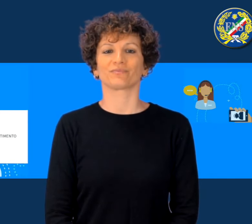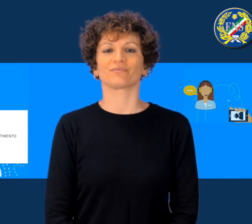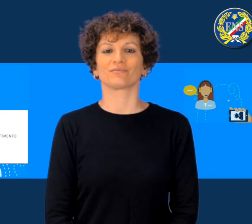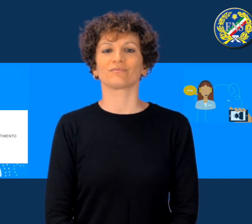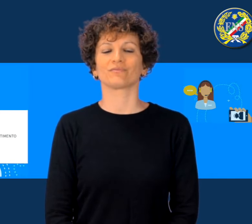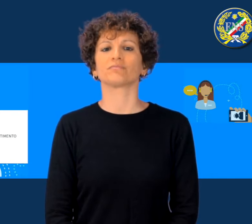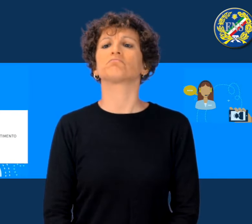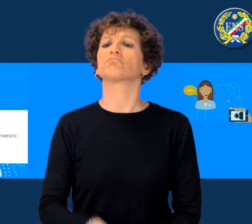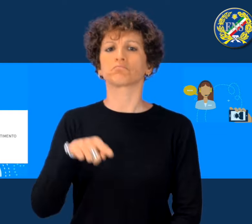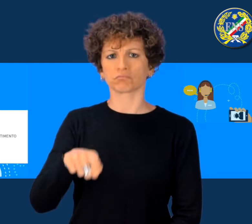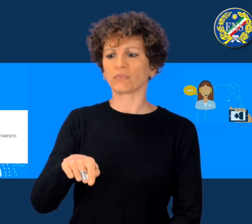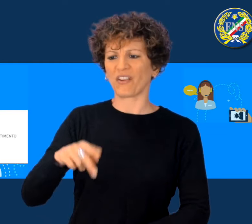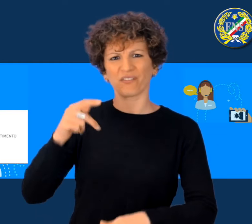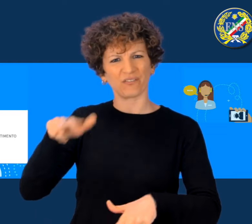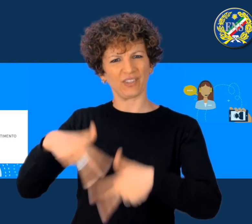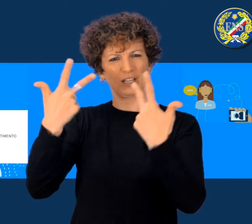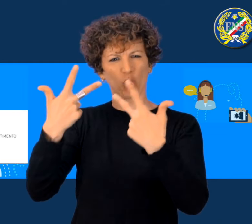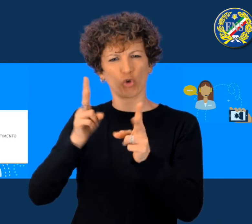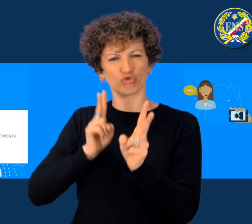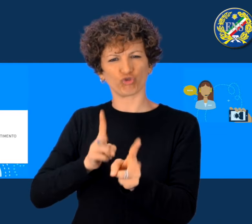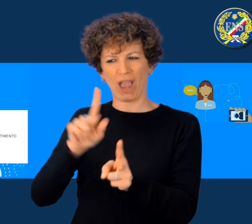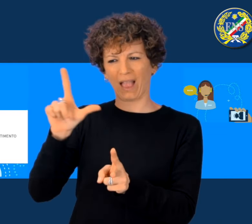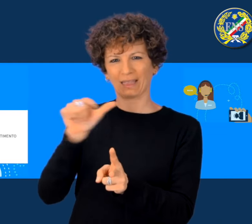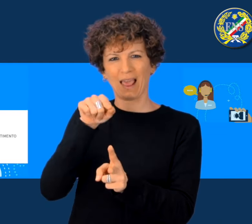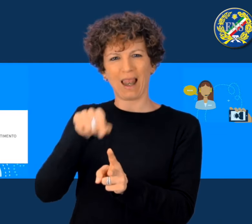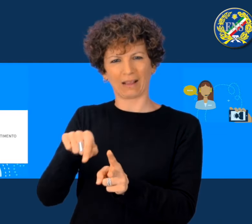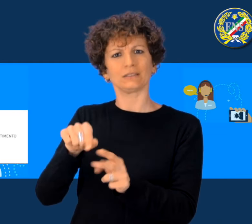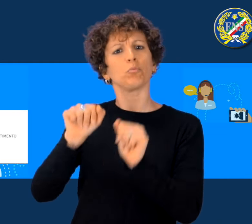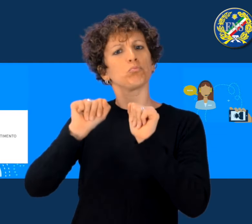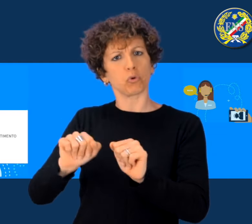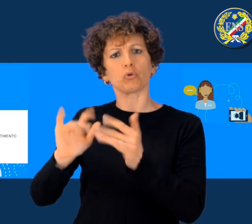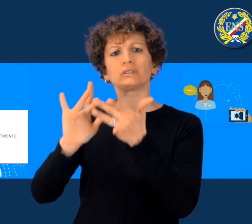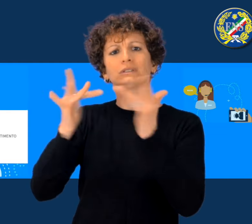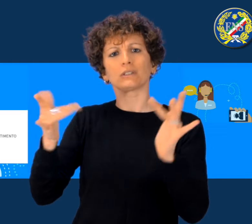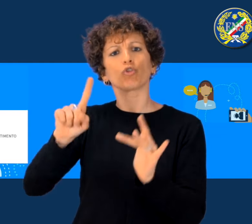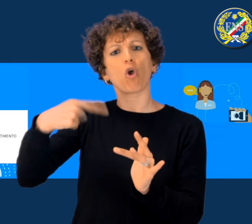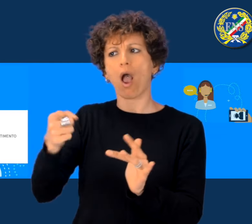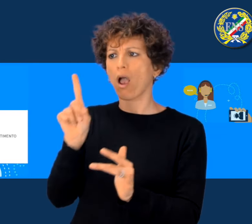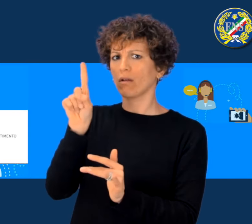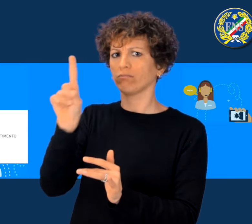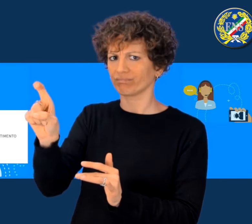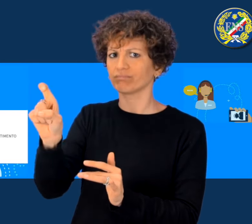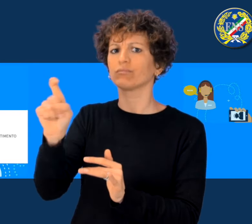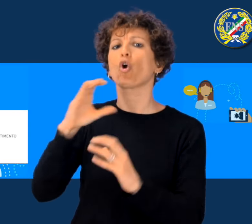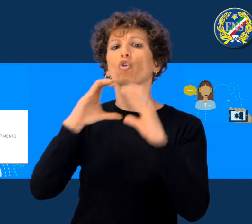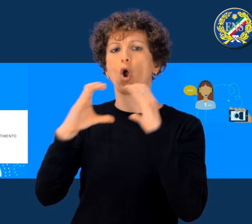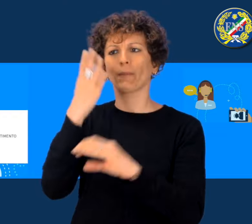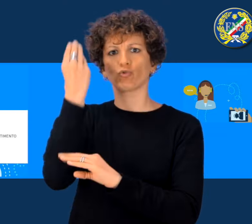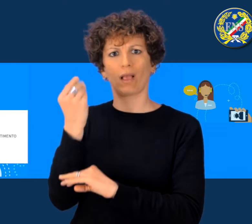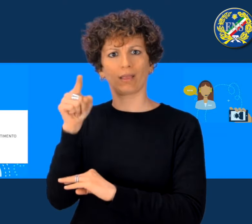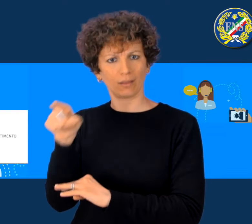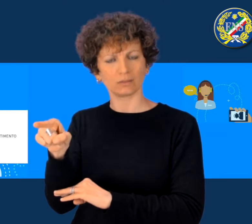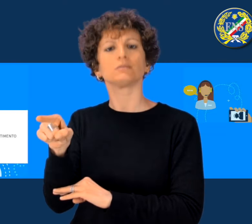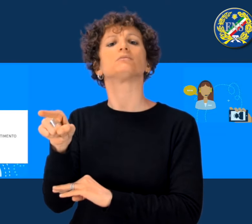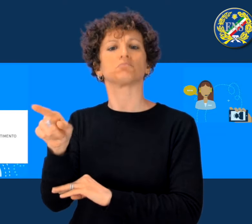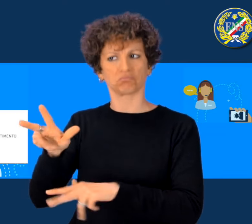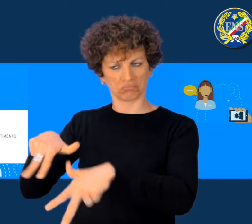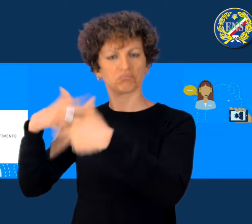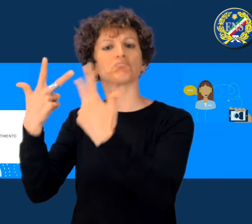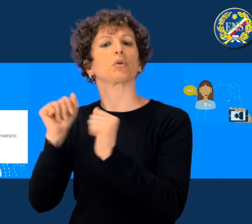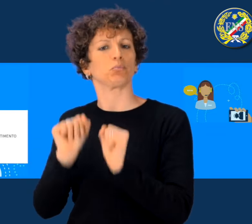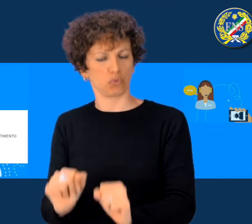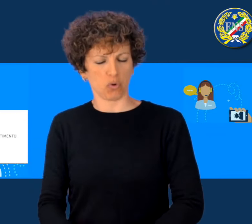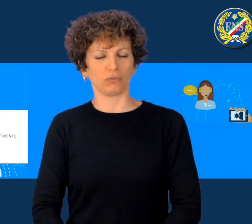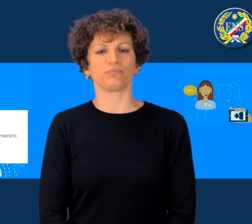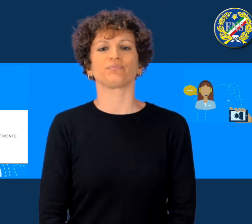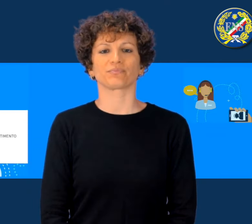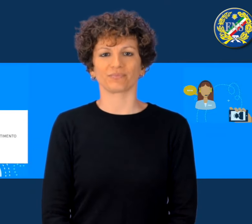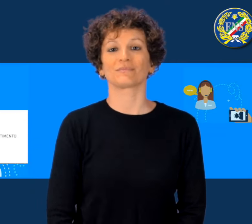È possibile accedere al nuovo servizio di Video Chat LIS anche direttamente dal sito: https://www.comunicaens.it/